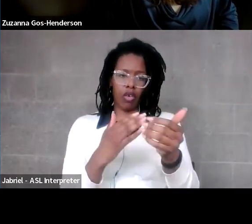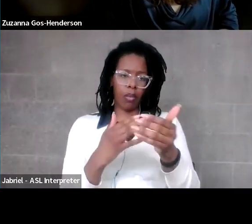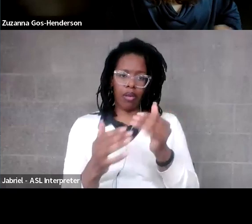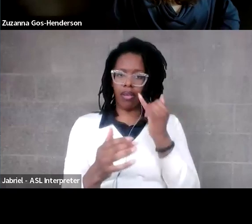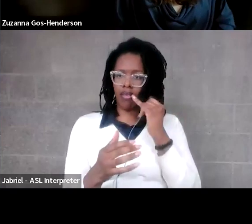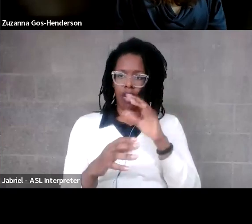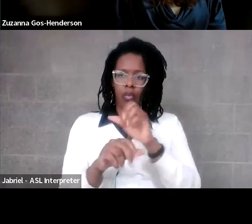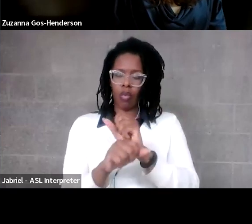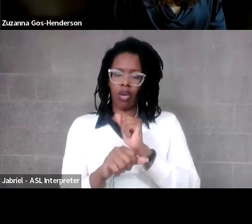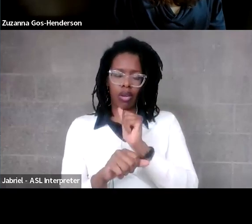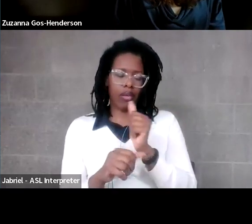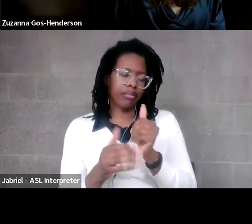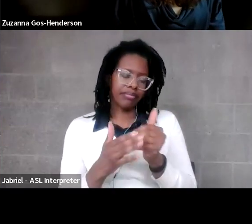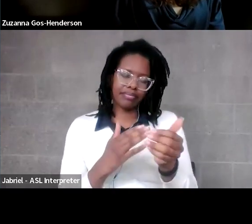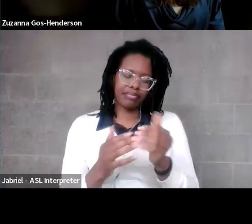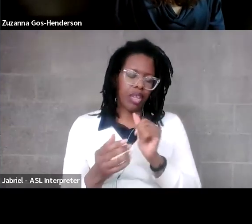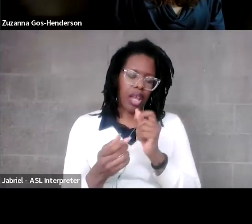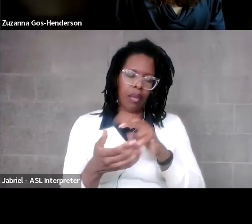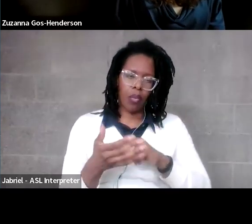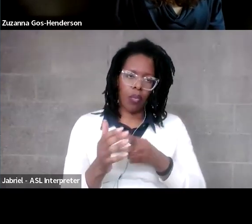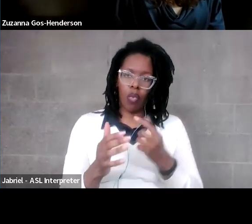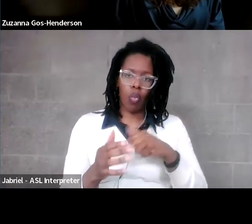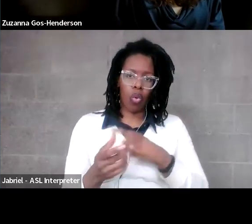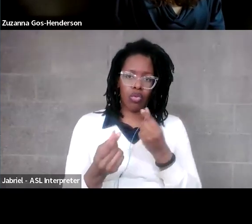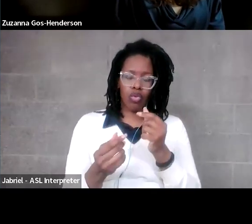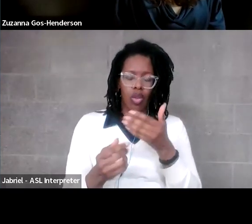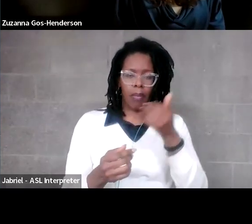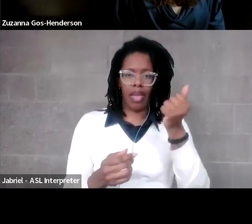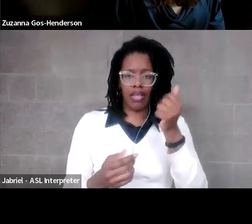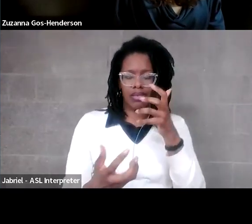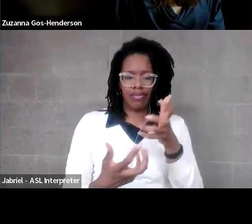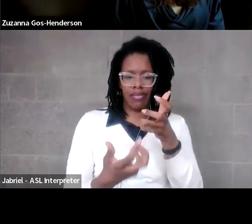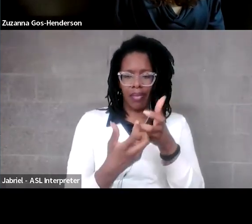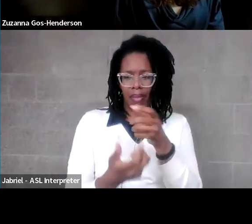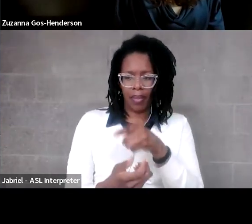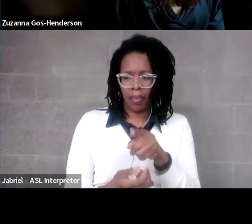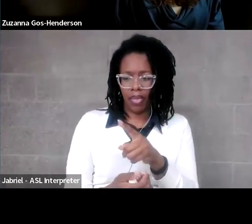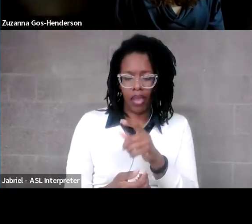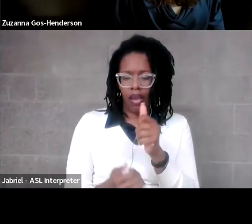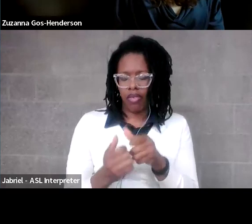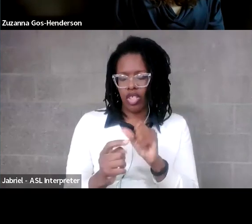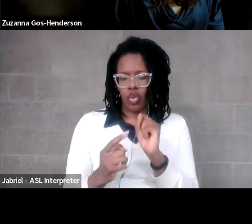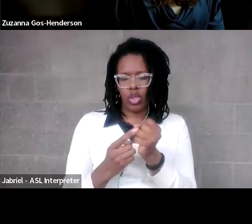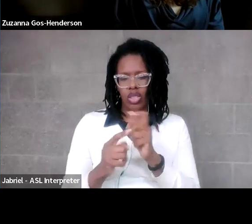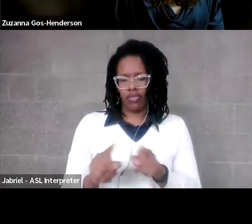realmente no importa. Vamos a hacer todo lo posible para acomodarlos porque la situación de cada uno es diferente.